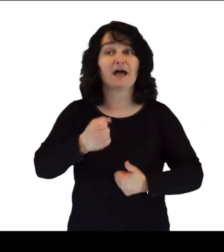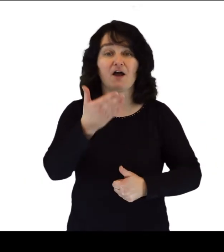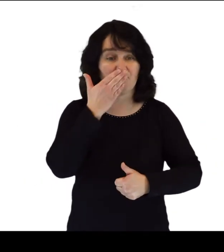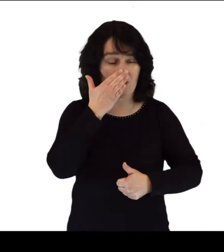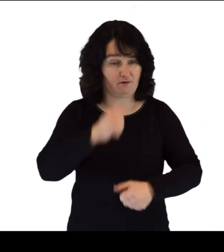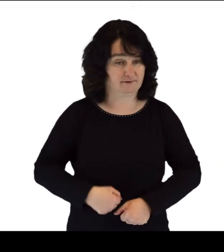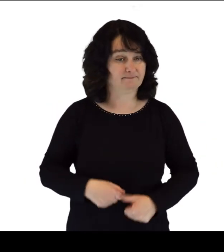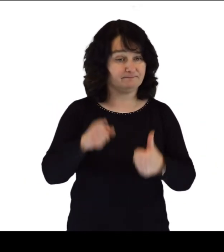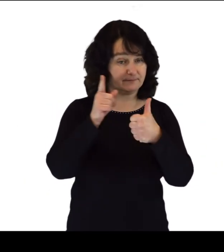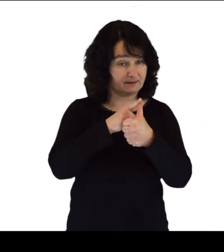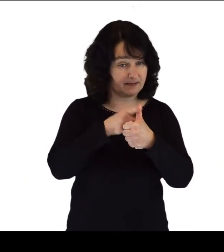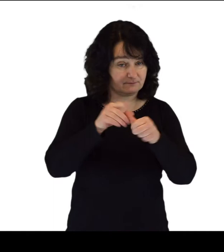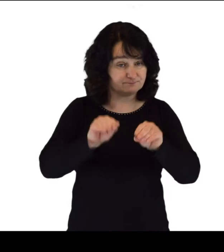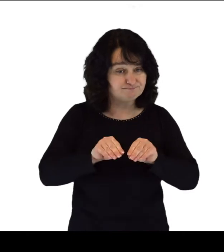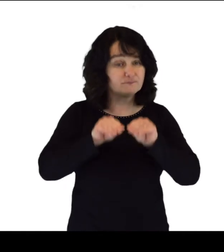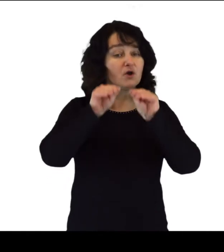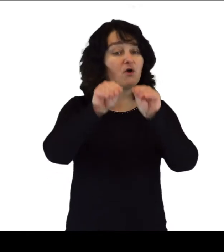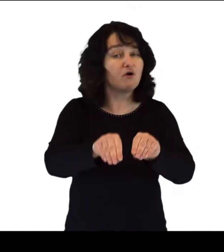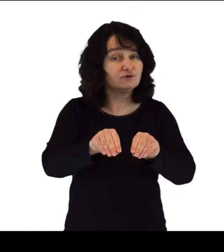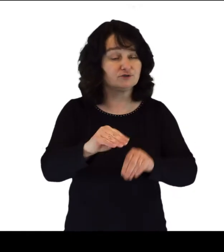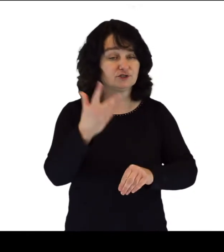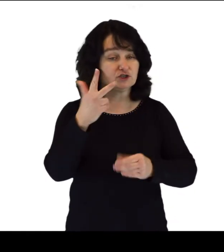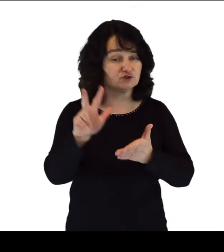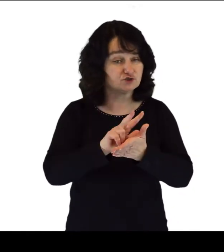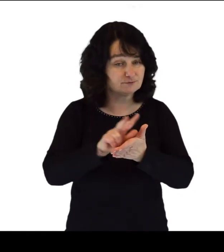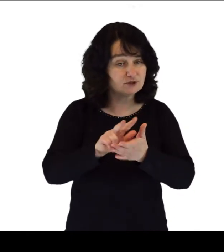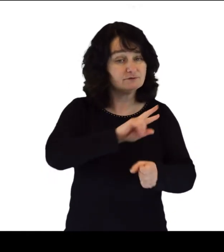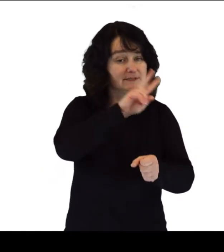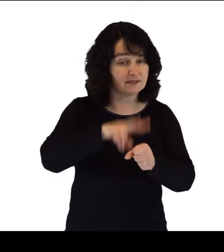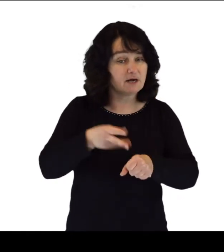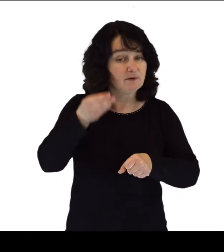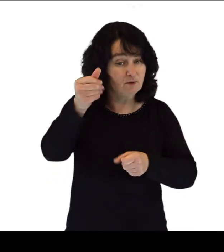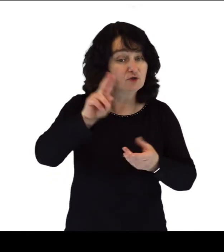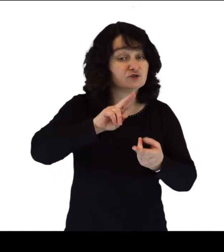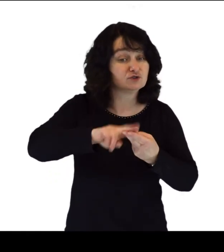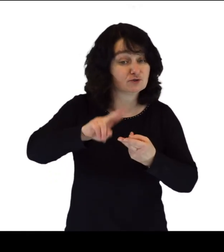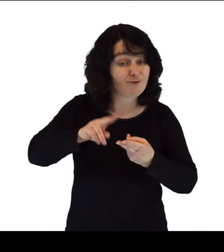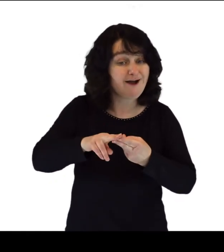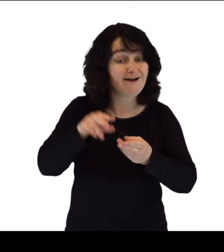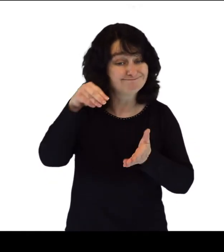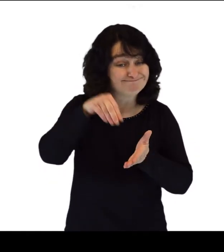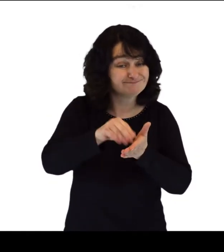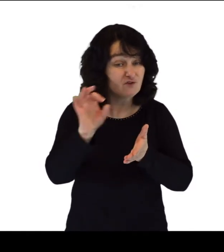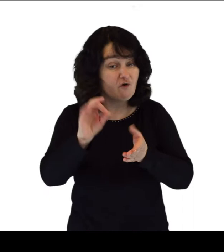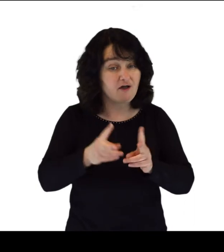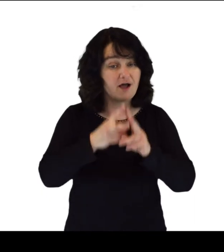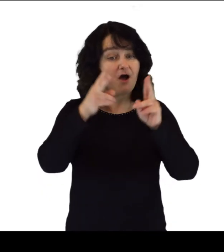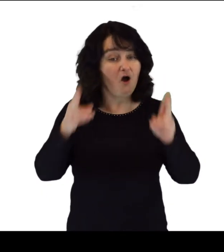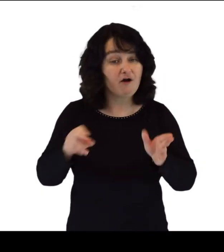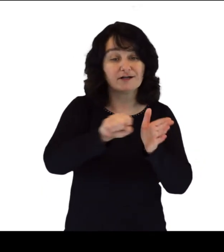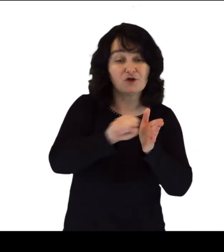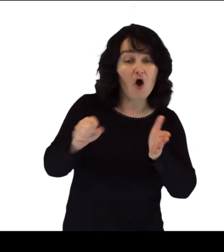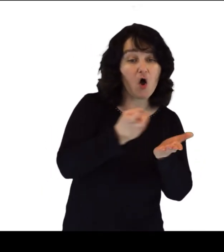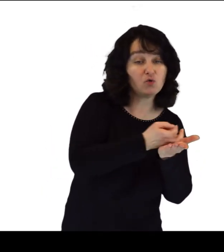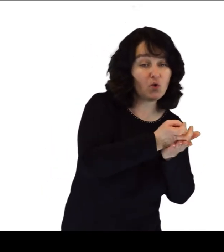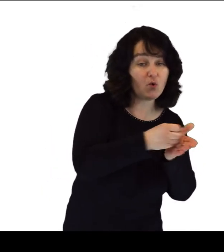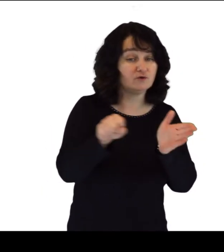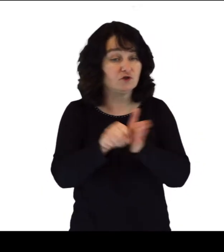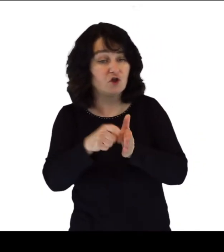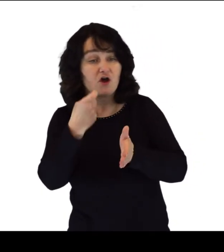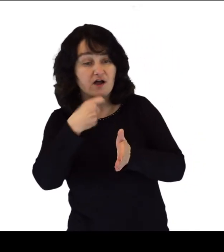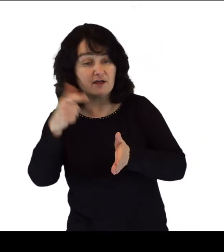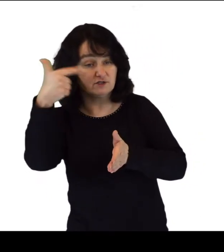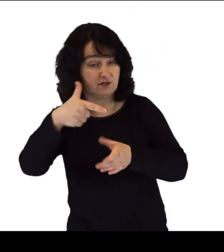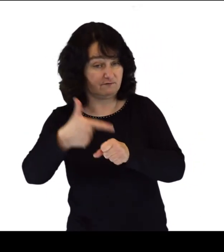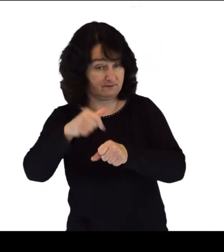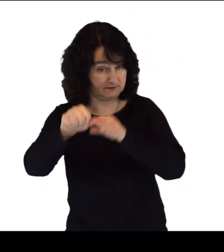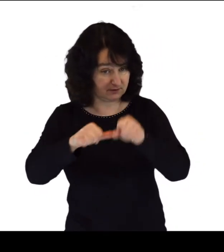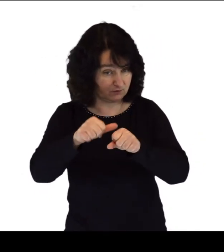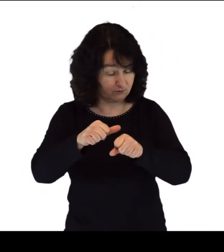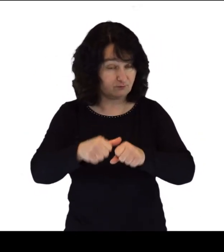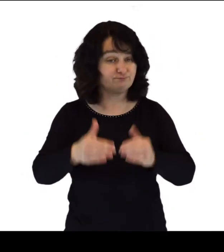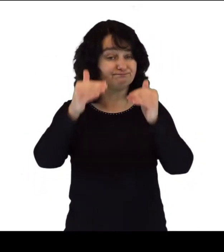odroczenia o 3 miesiące terminu płatności składek za okres od lutego do kwietnia 2020 r.,